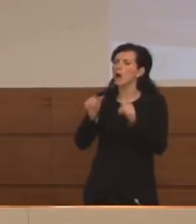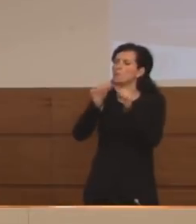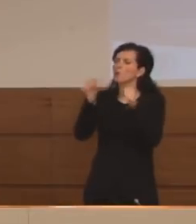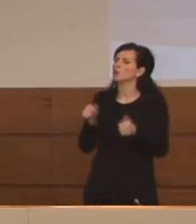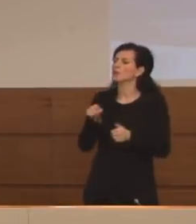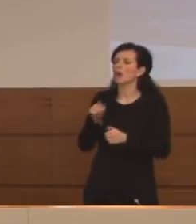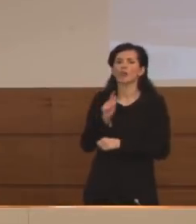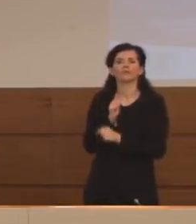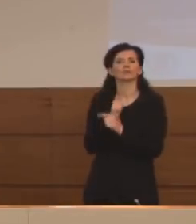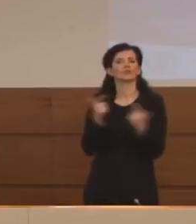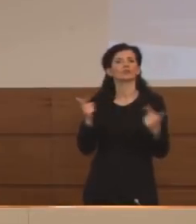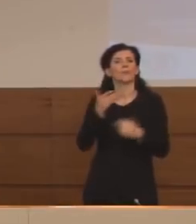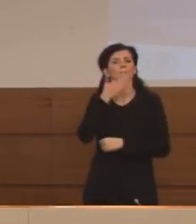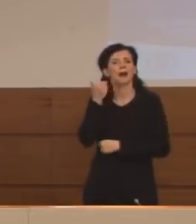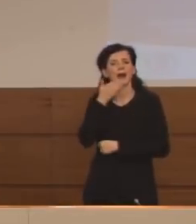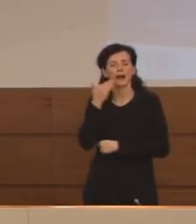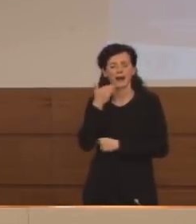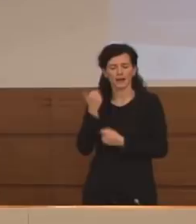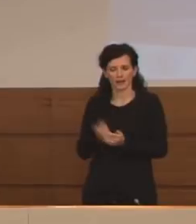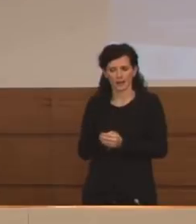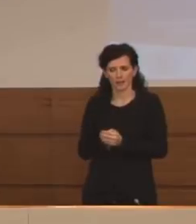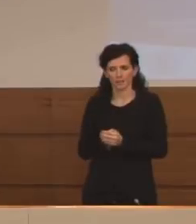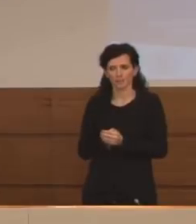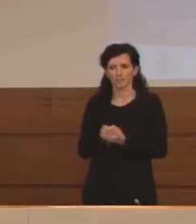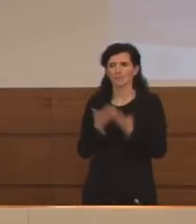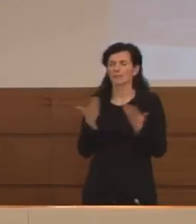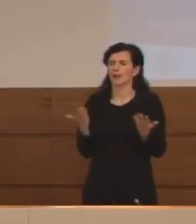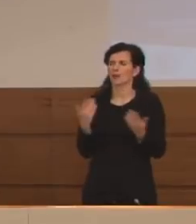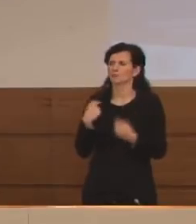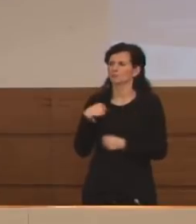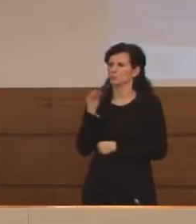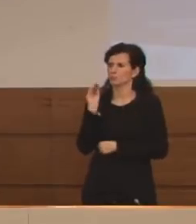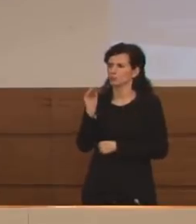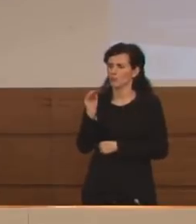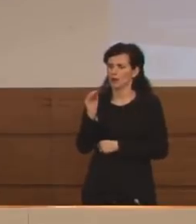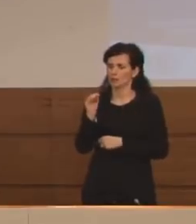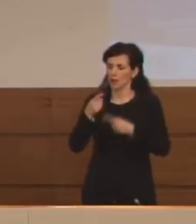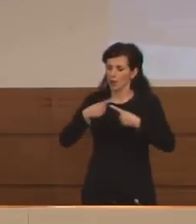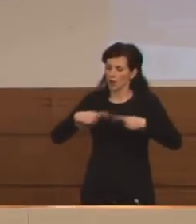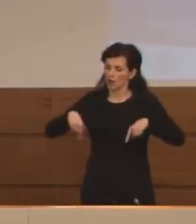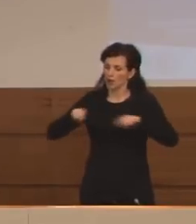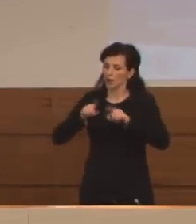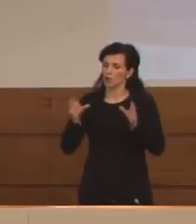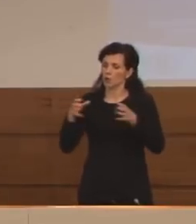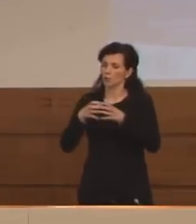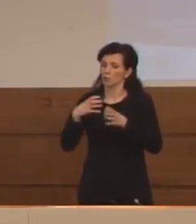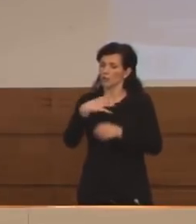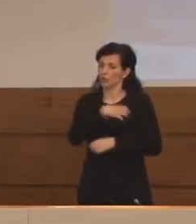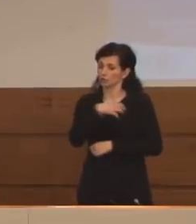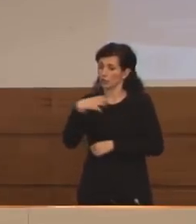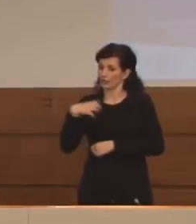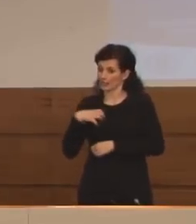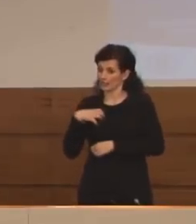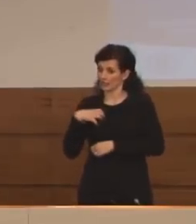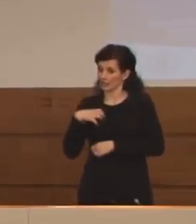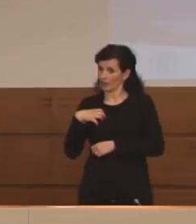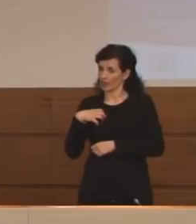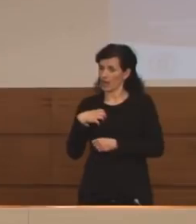Allora la domanda è, non che per caso la comunità scientifica è così addentro a questa tragedia